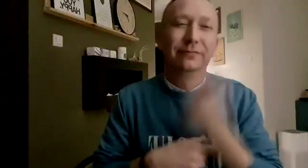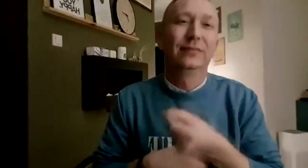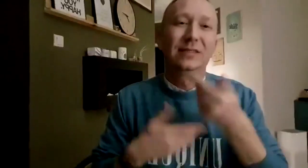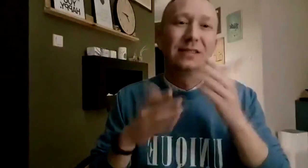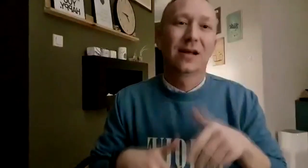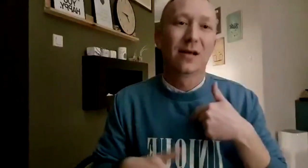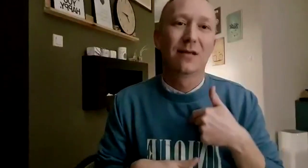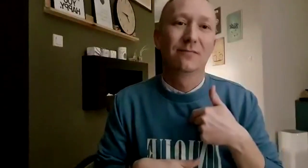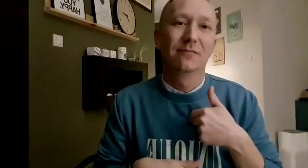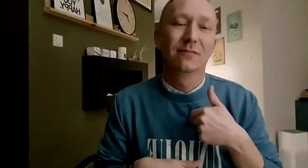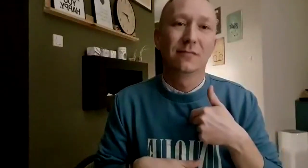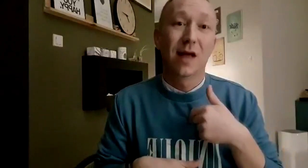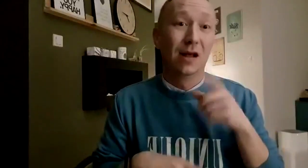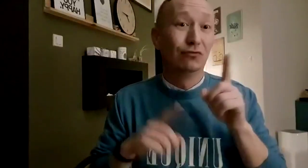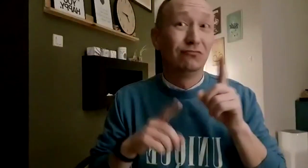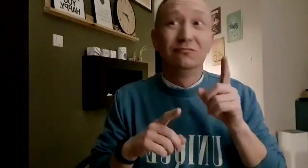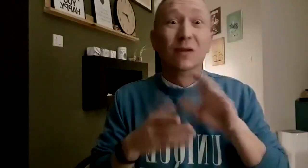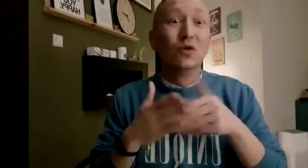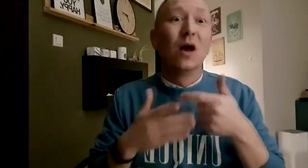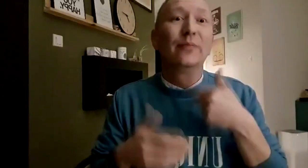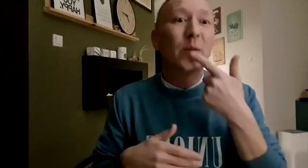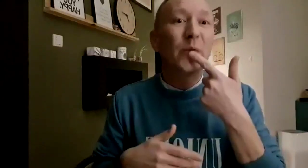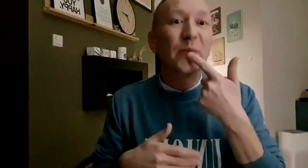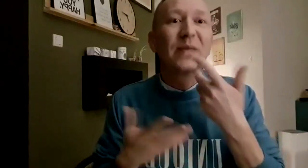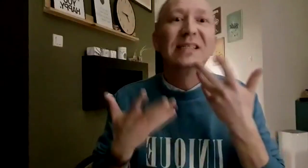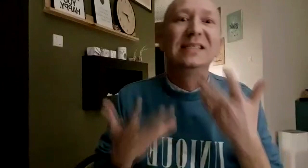Dopiero jak mi się skończą produkty, to wychodzę do sklepu.